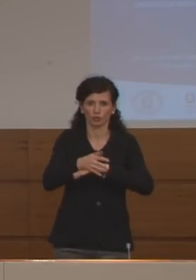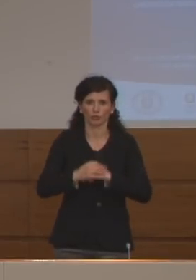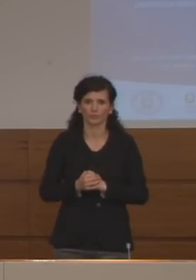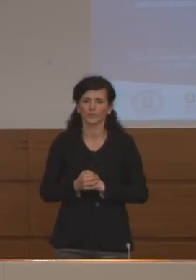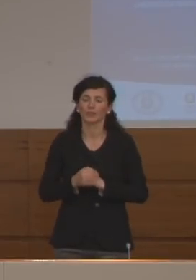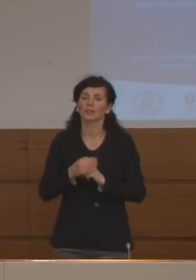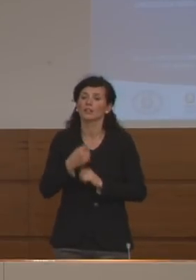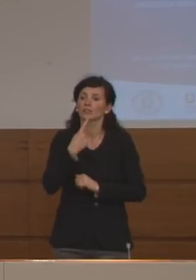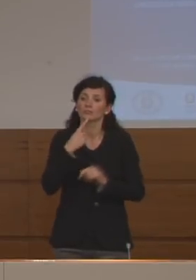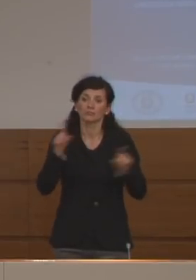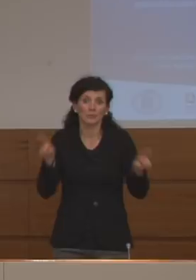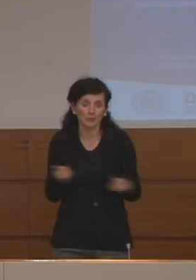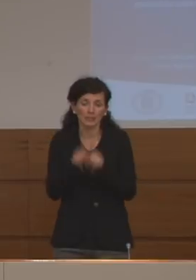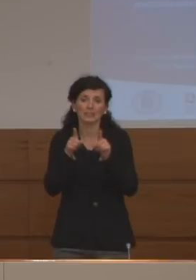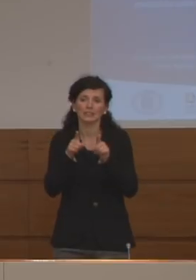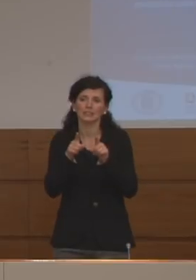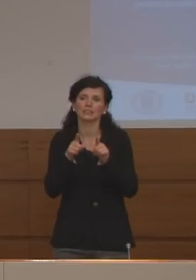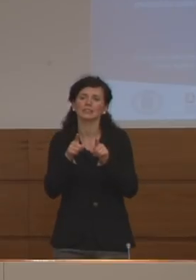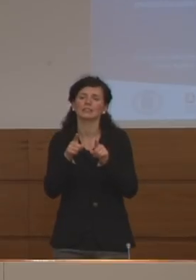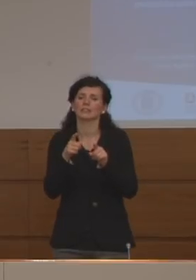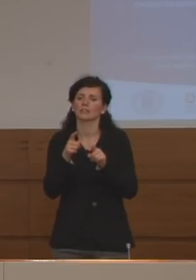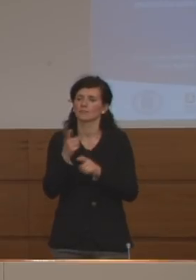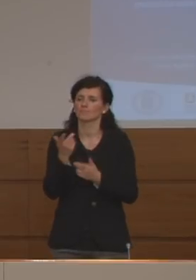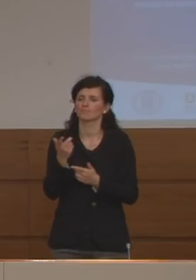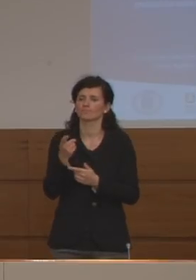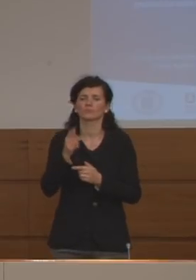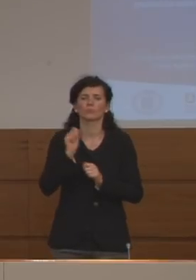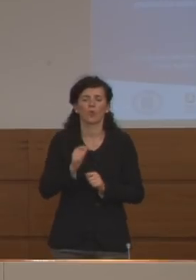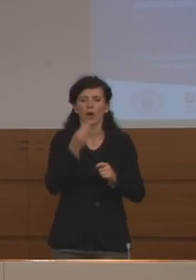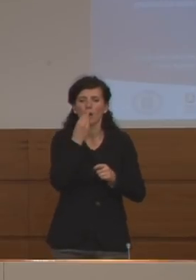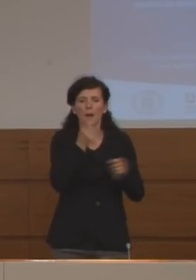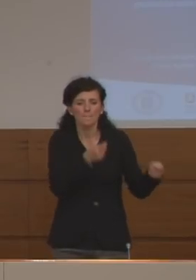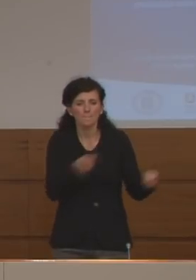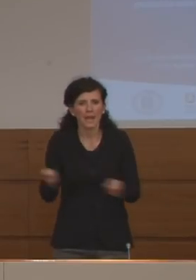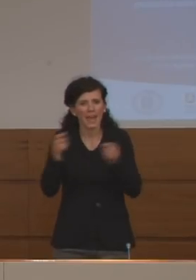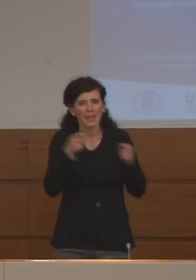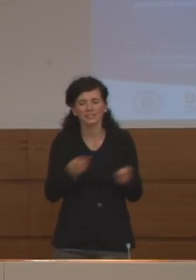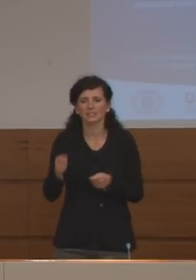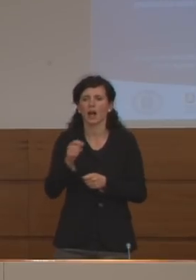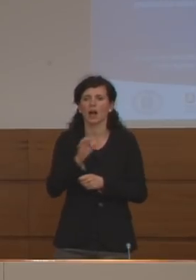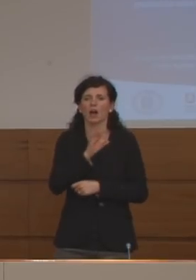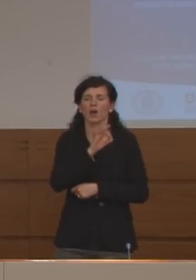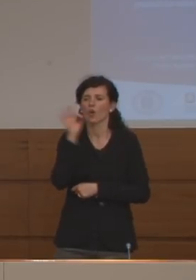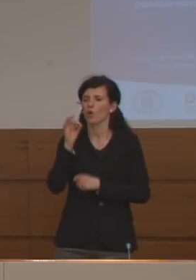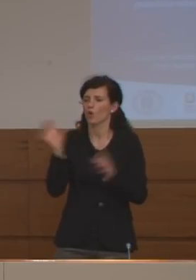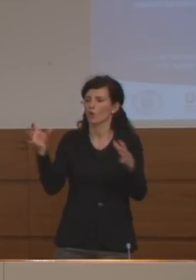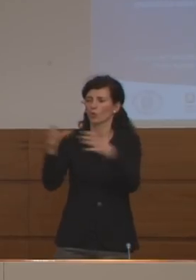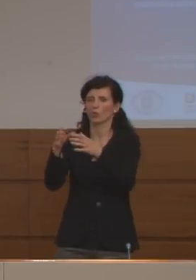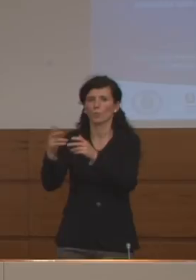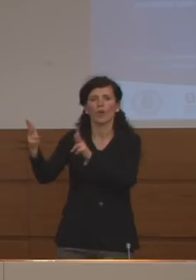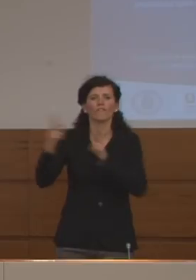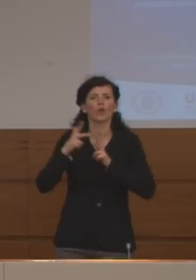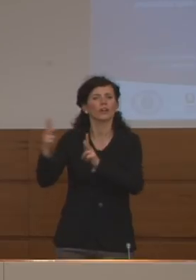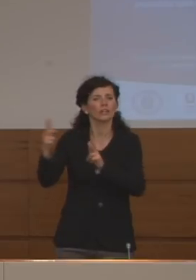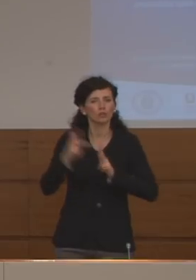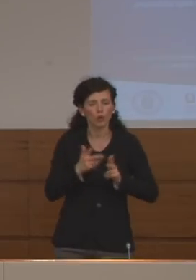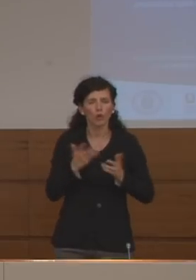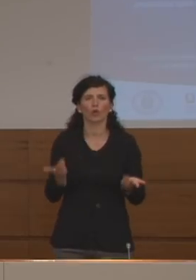chiamiamoli sussidiari, le mense, la fornitura piuttosto che i cambi di